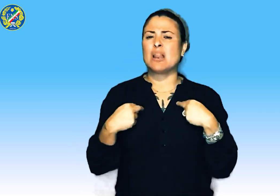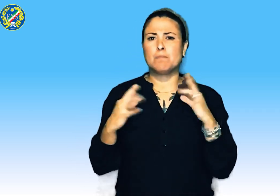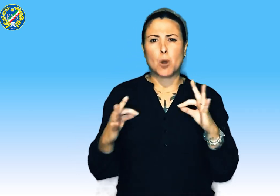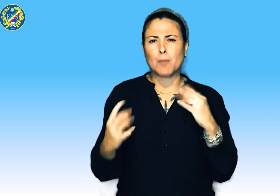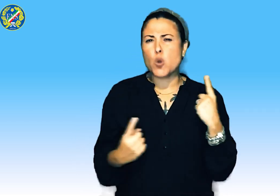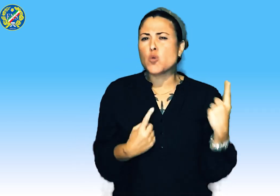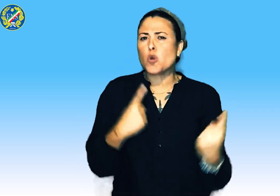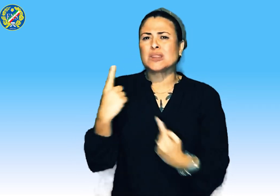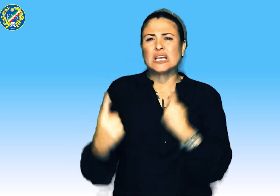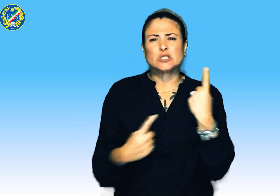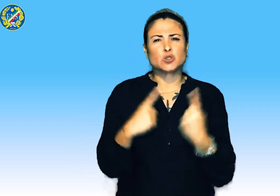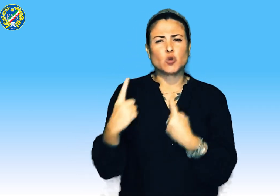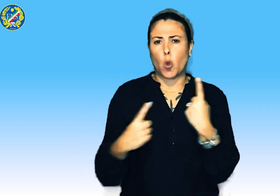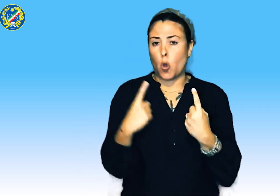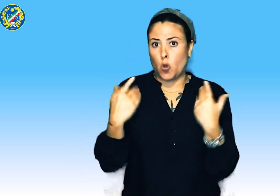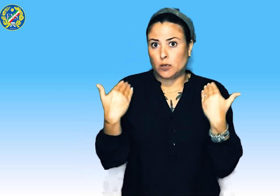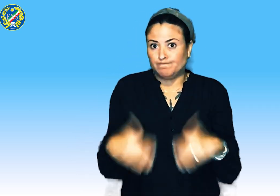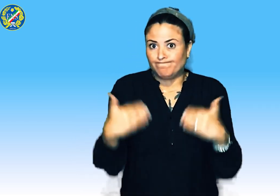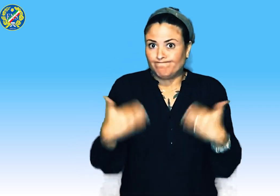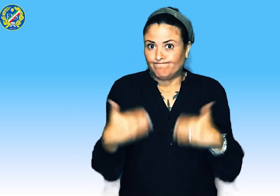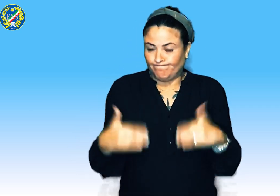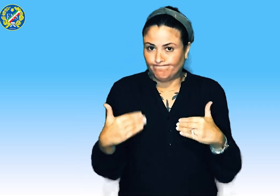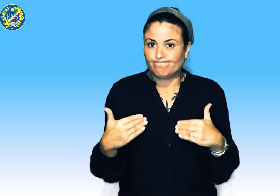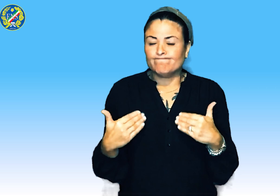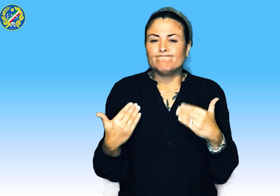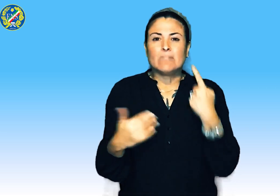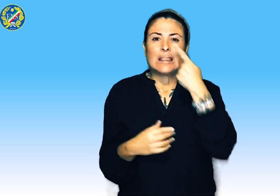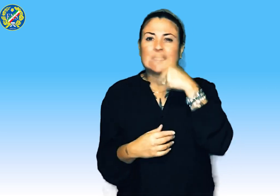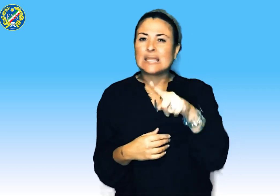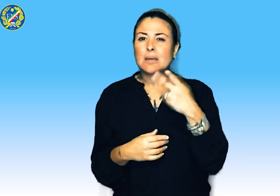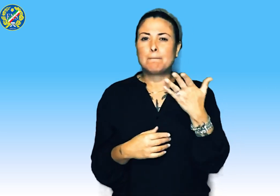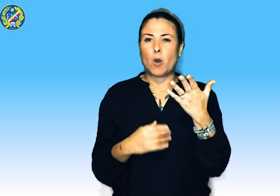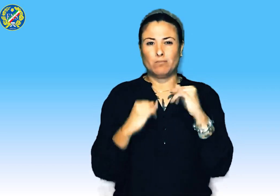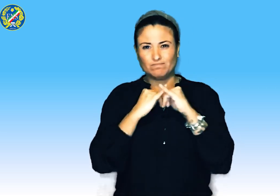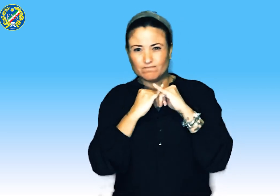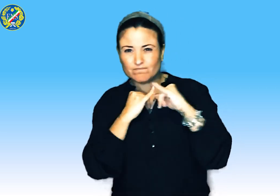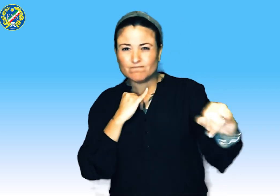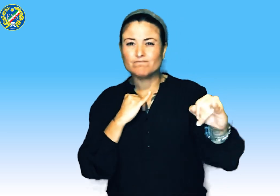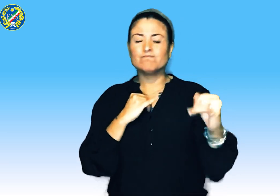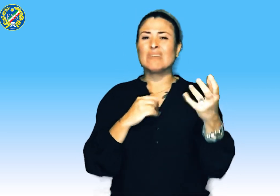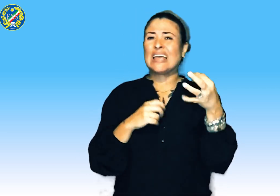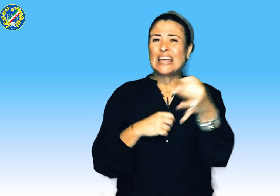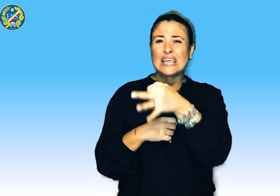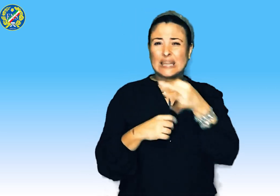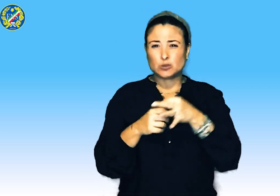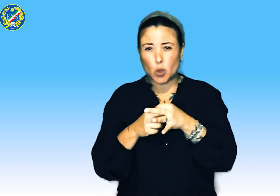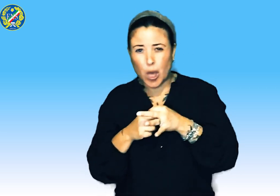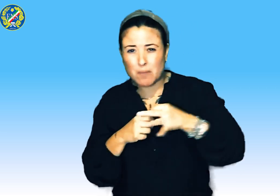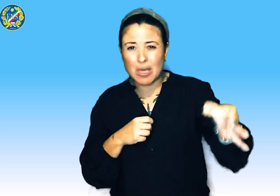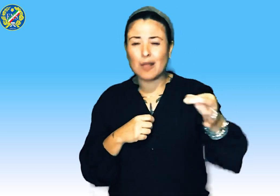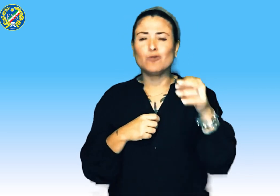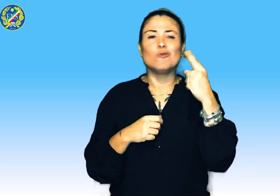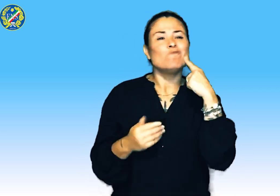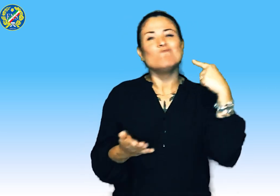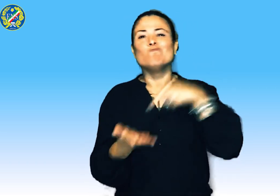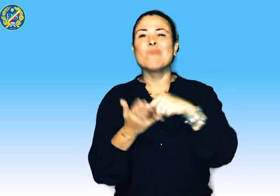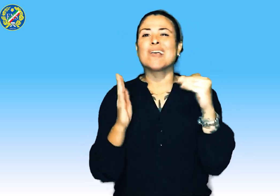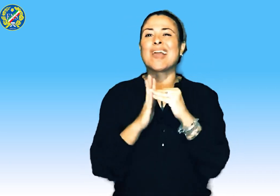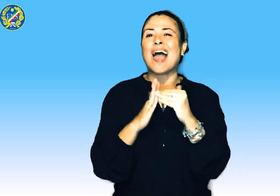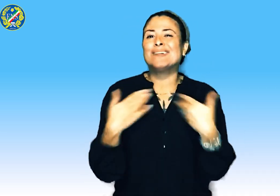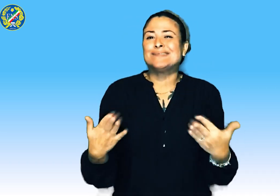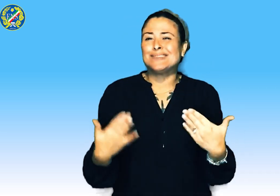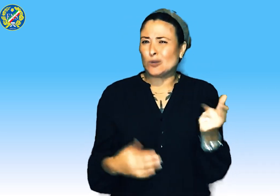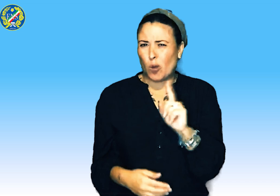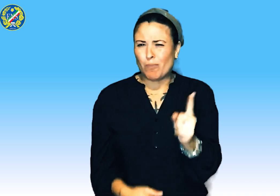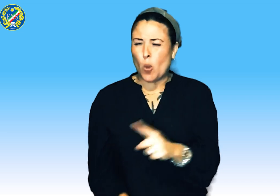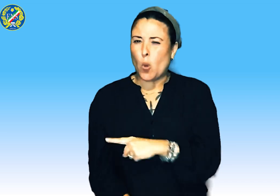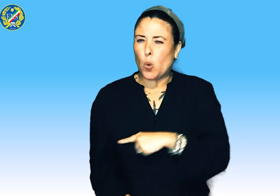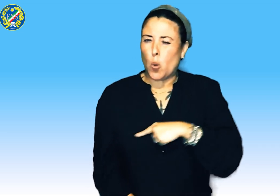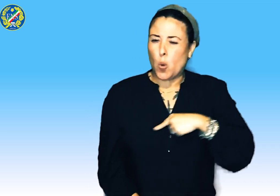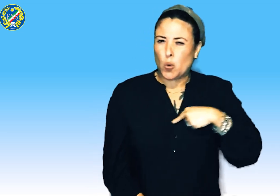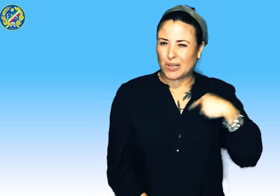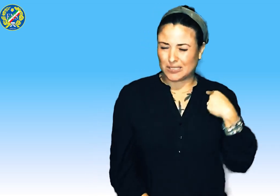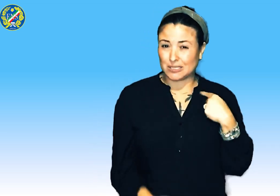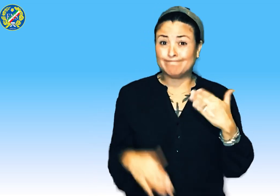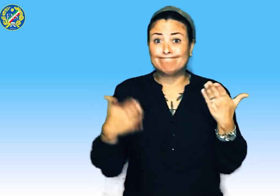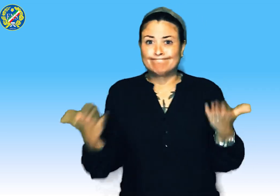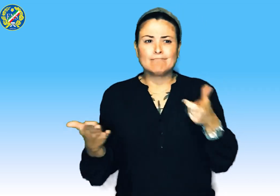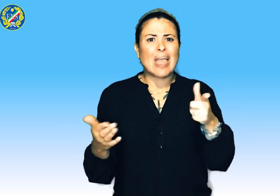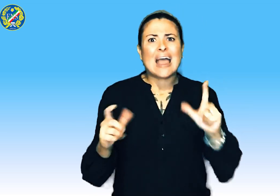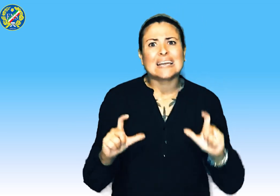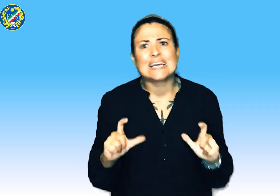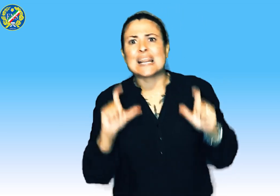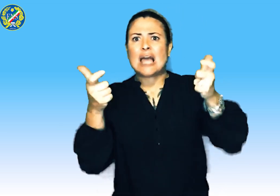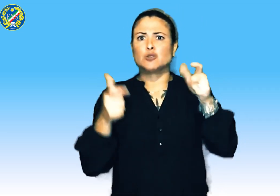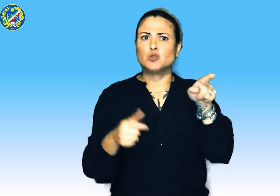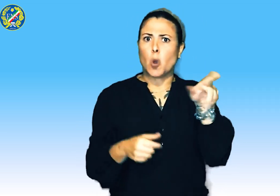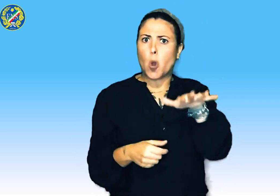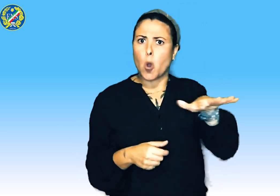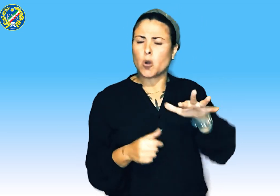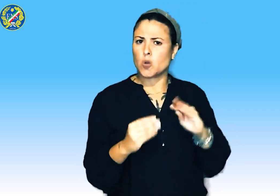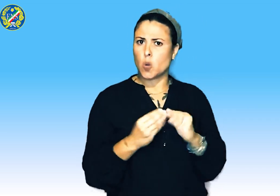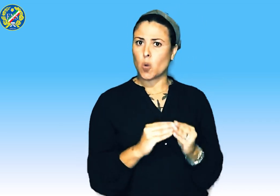E soprattutto, poiché questi moderni esploratori saranno costretti a vivere in condizioni estreme